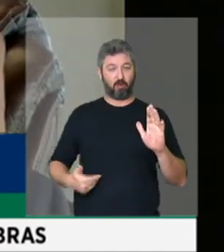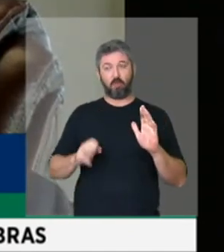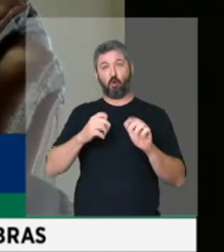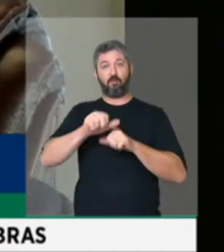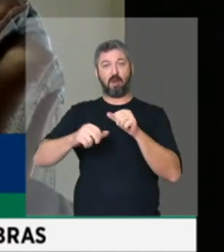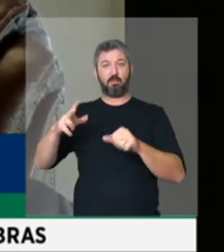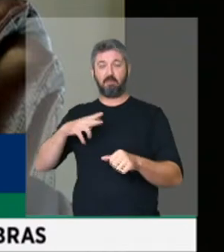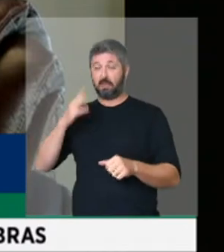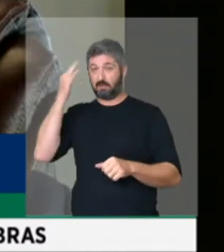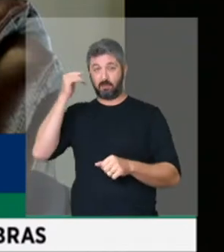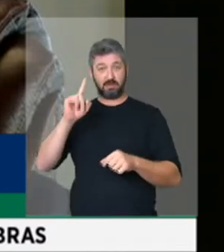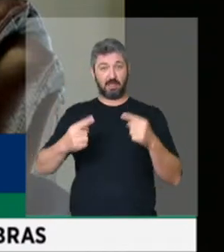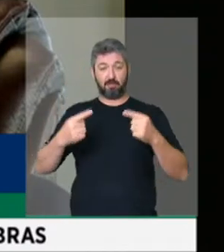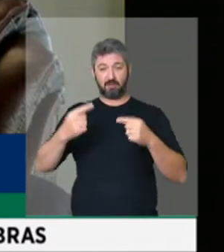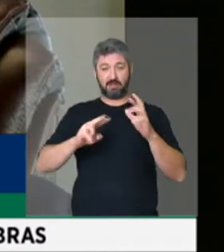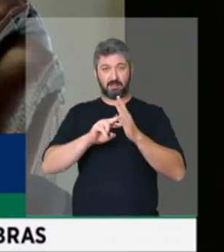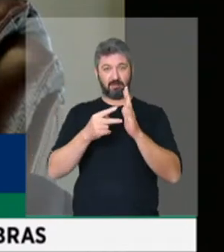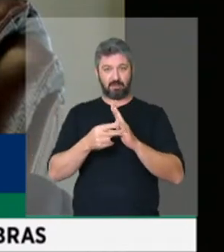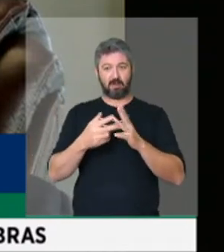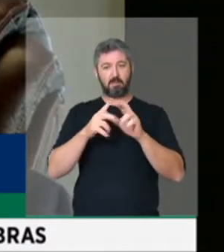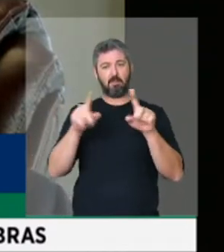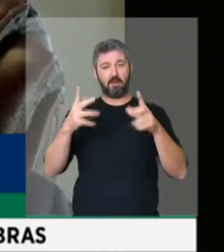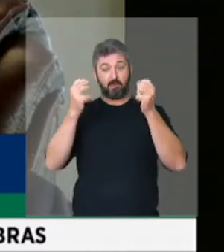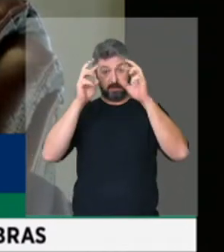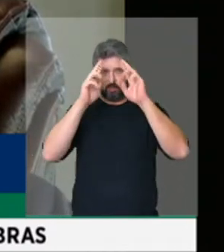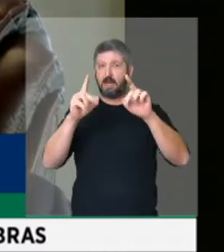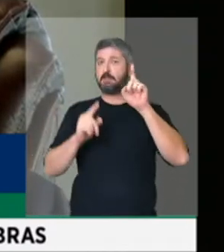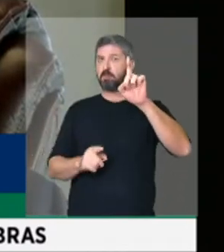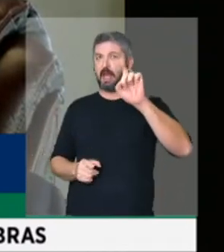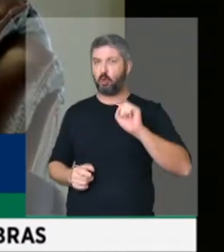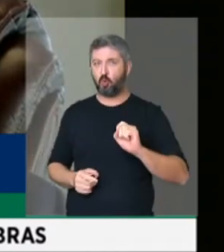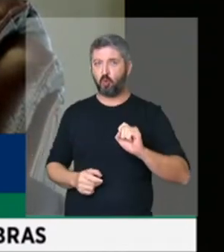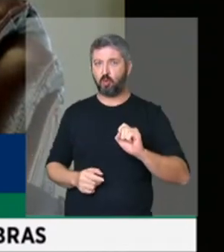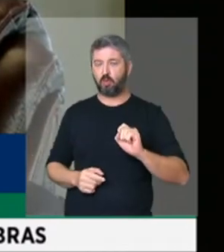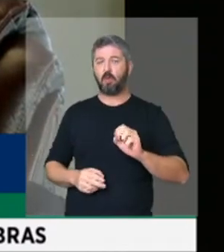TEM QUE SABER MAIS. VAMOS AO DEBATE COM RESPEITO, COM RESPEITO ACIMA DE TUDO. É O